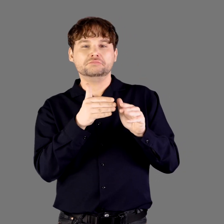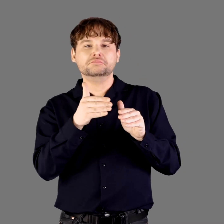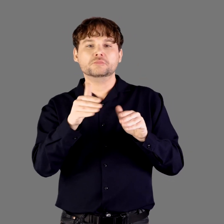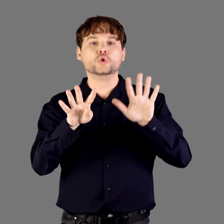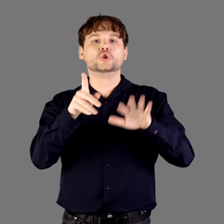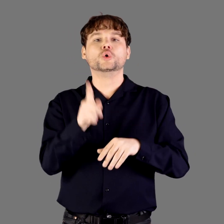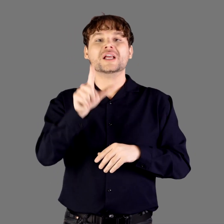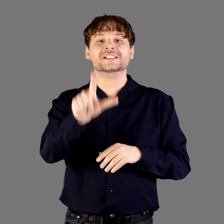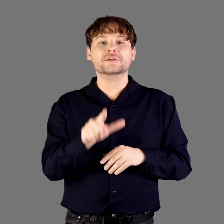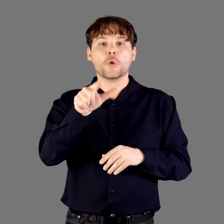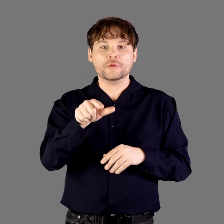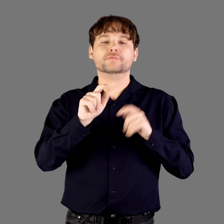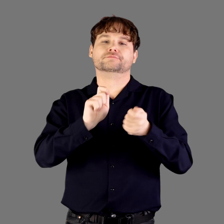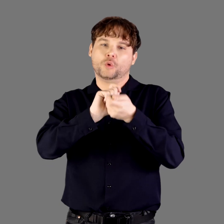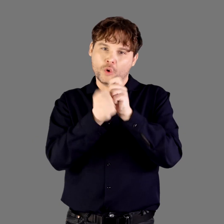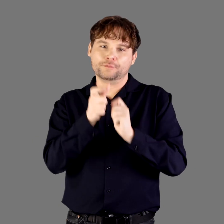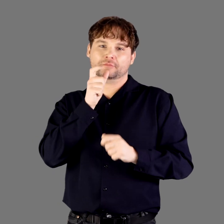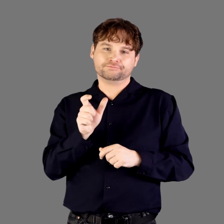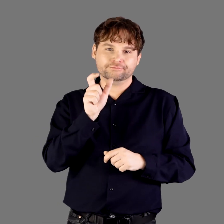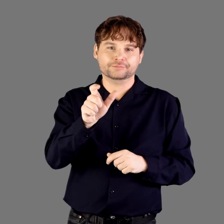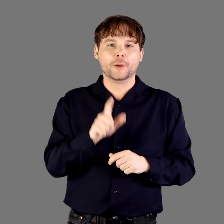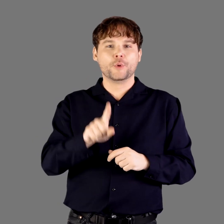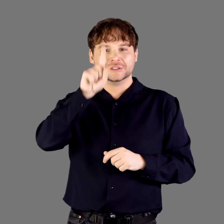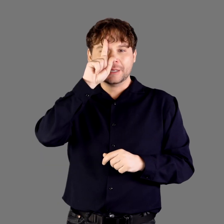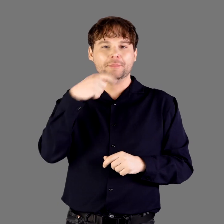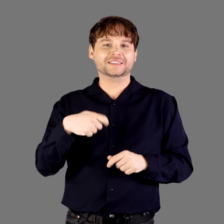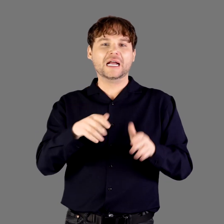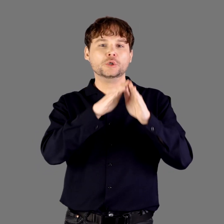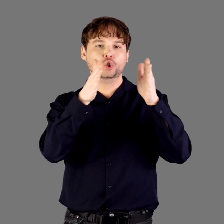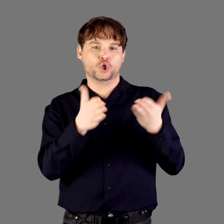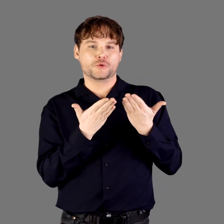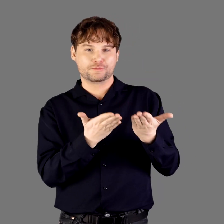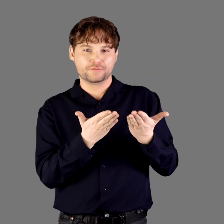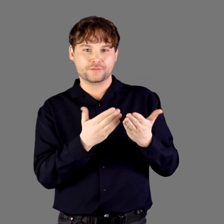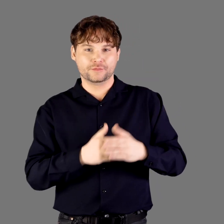und 1912 zum Polizeipräsidium erhoben.